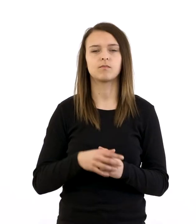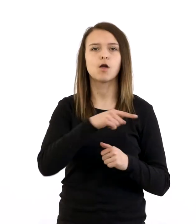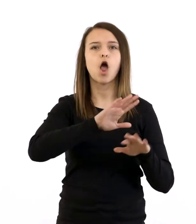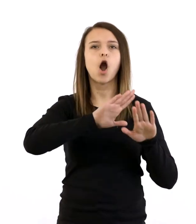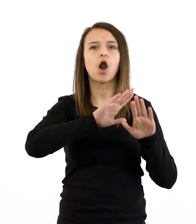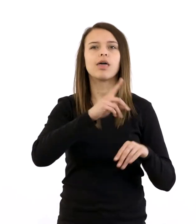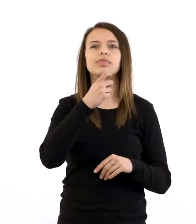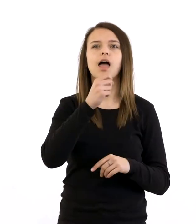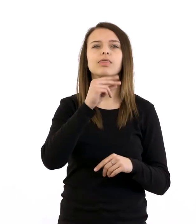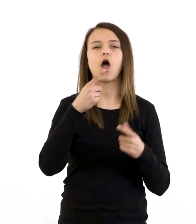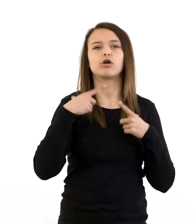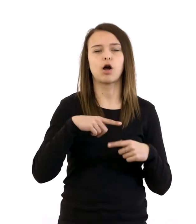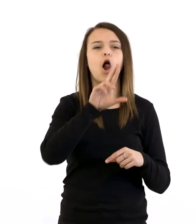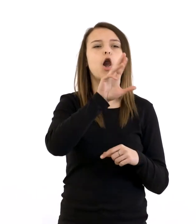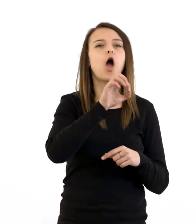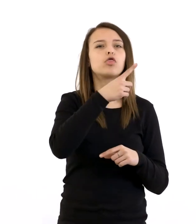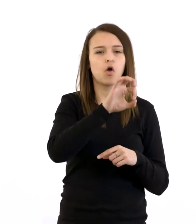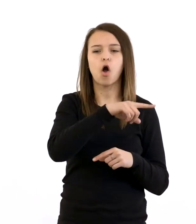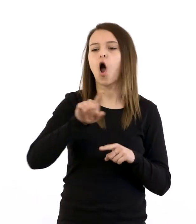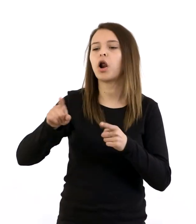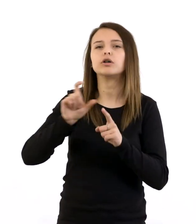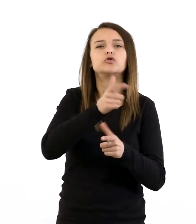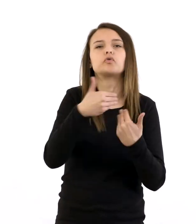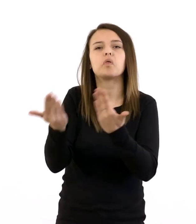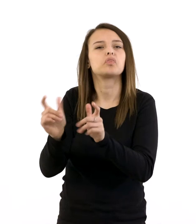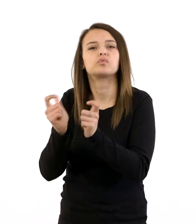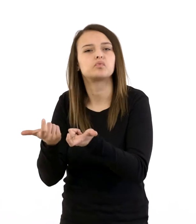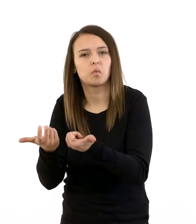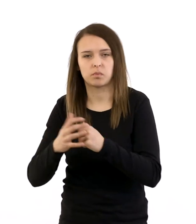3. Jak RODO wpływa na ochronę danych osobowych w organizacji?